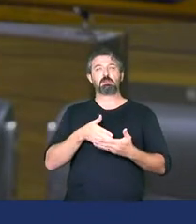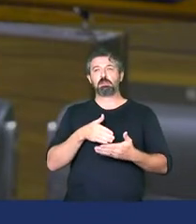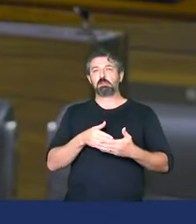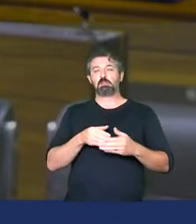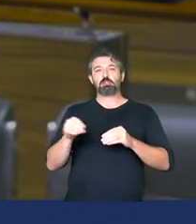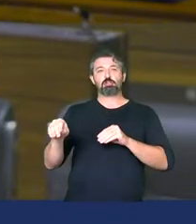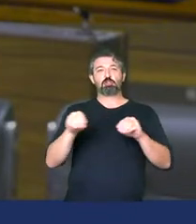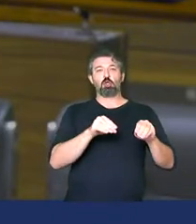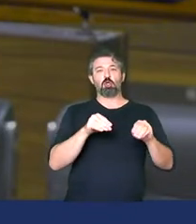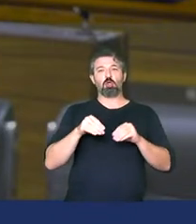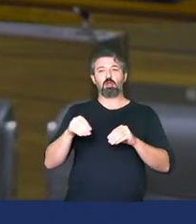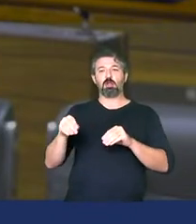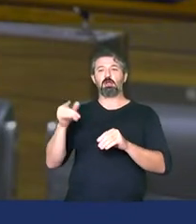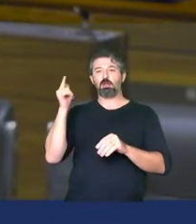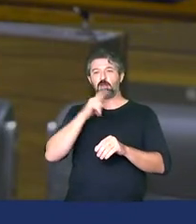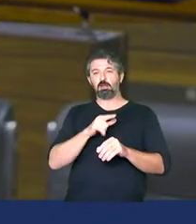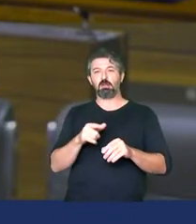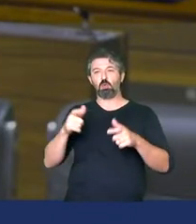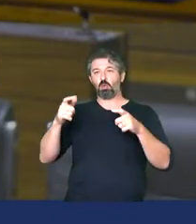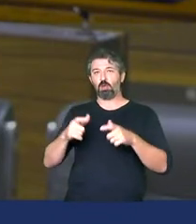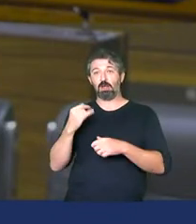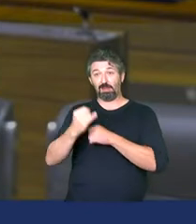DE DESLOCAMENTO PARA ENCONTRAR UM PONTO DE INTERNET SEGURO